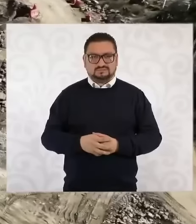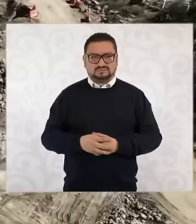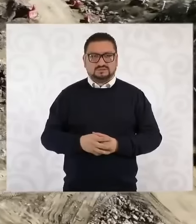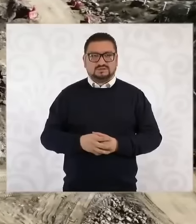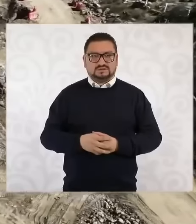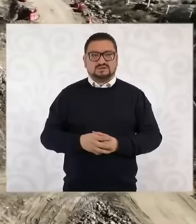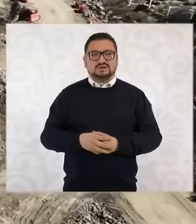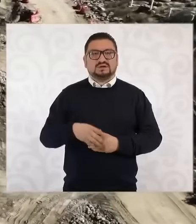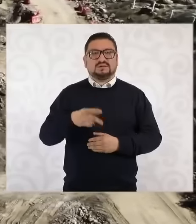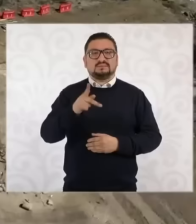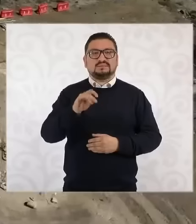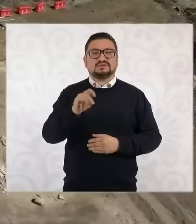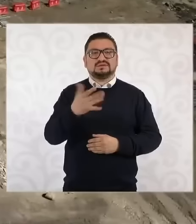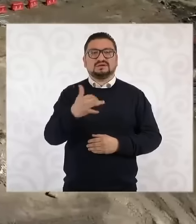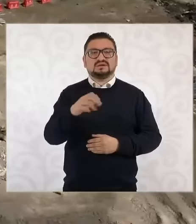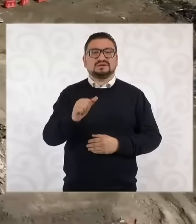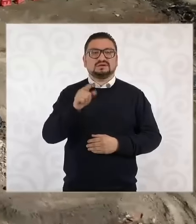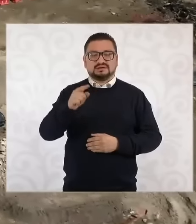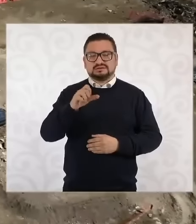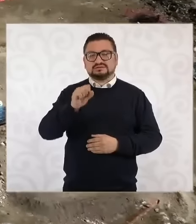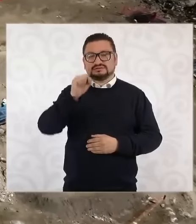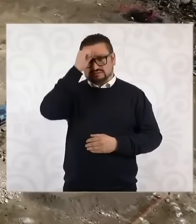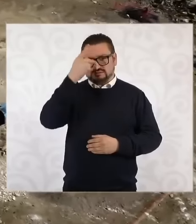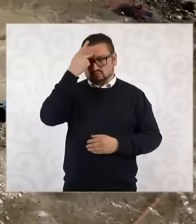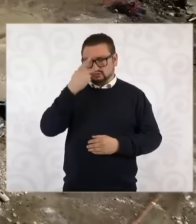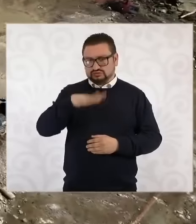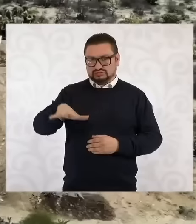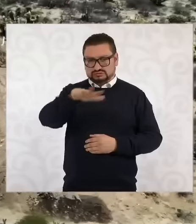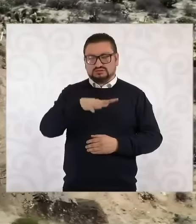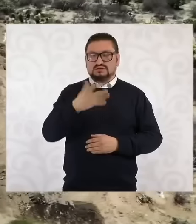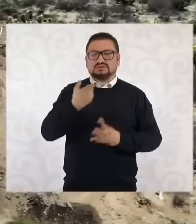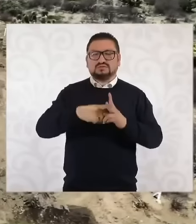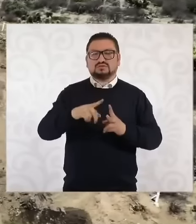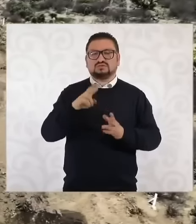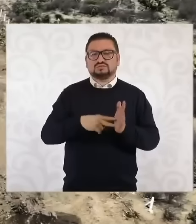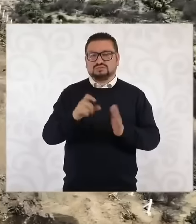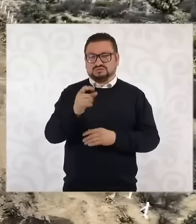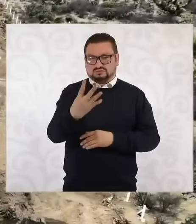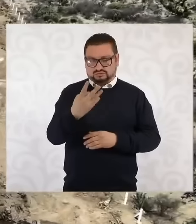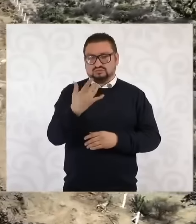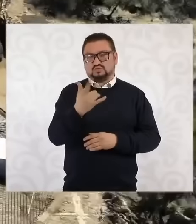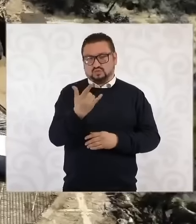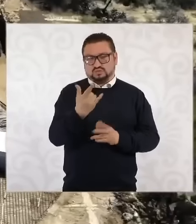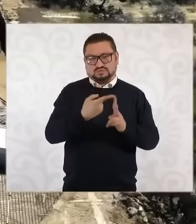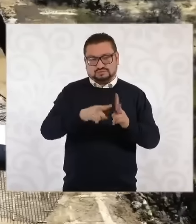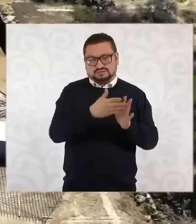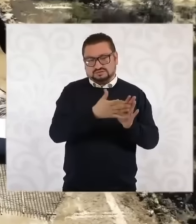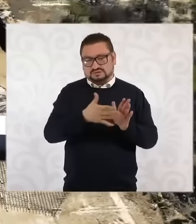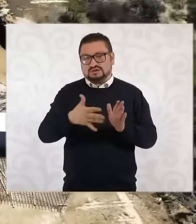La Pitalla Libramiento Oriente, San Luis Potosí. Esto inició en julio de 2024 y debemos de terminar